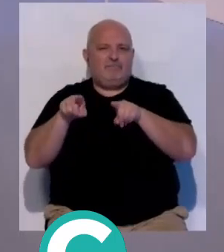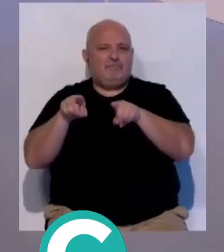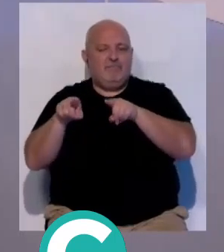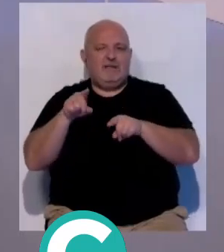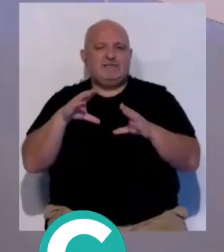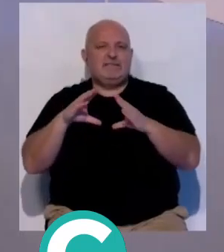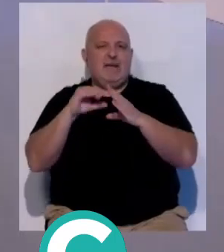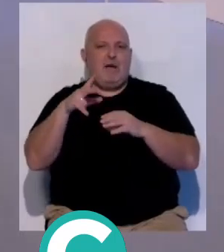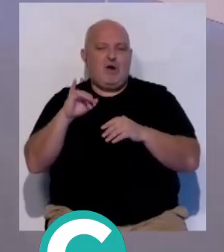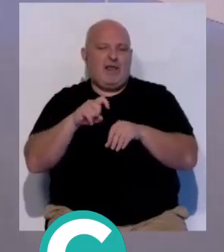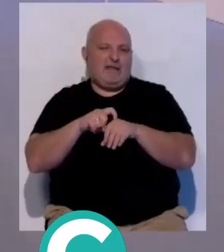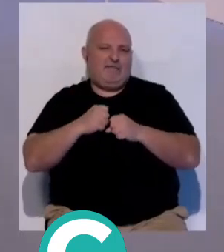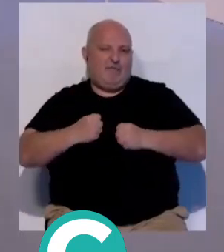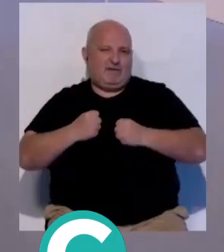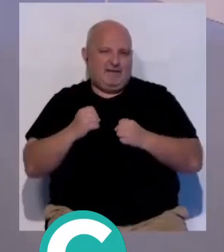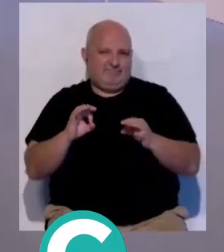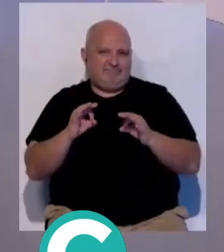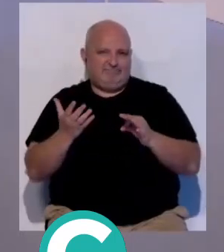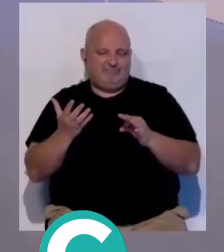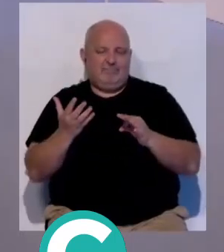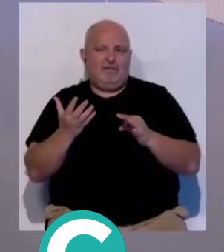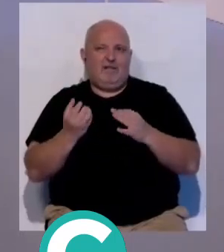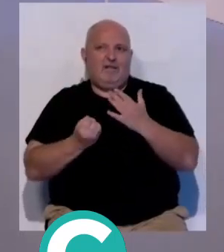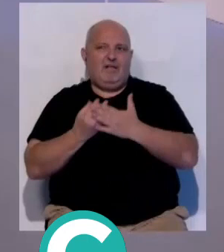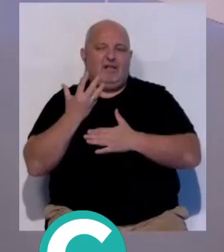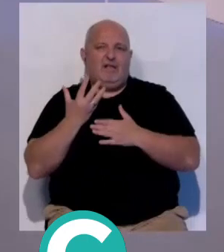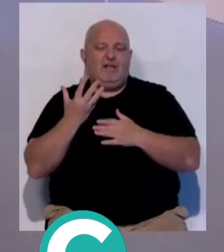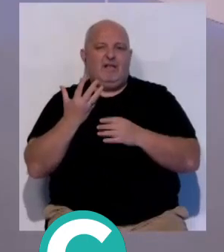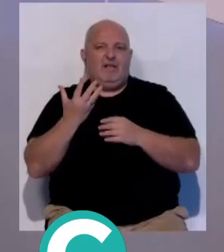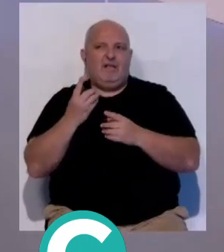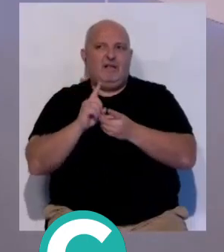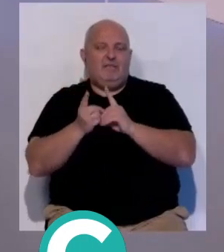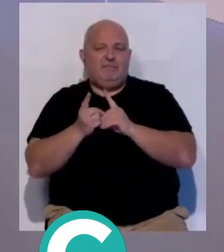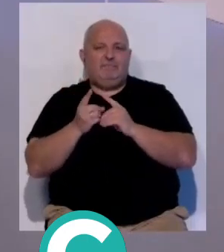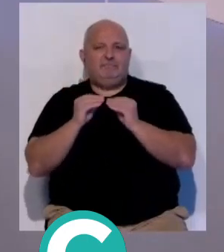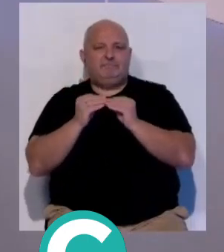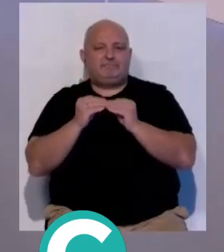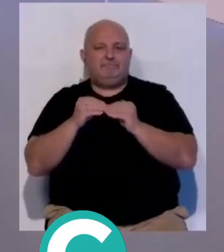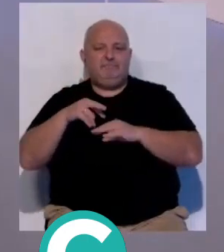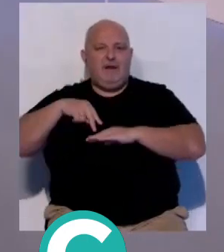carácter muy fuerte que ha provocado también esas reacciones la forma de caminar durante todo